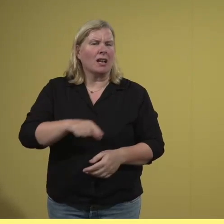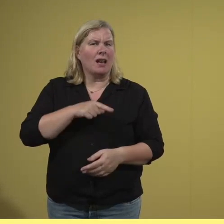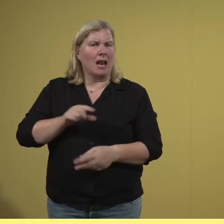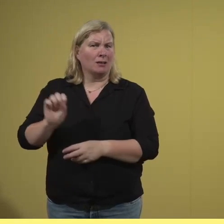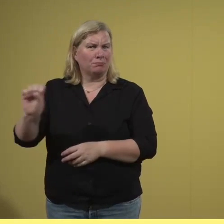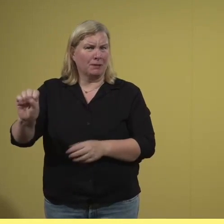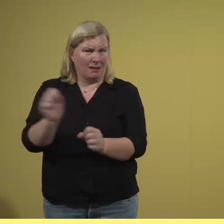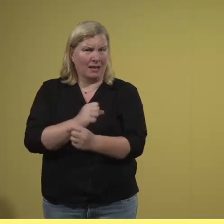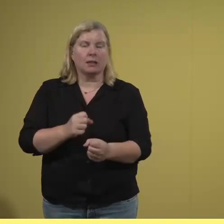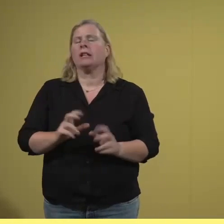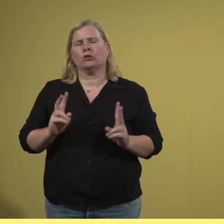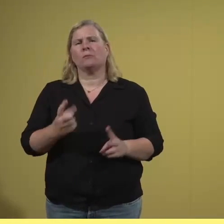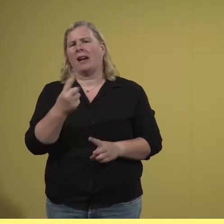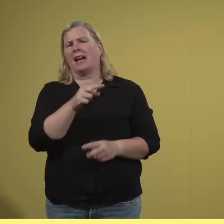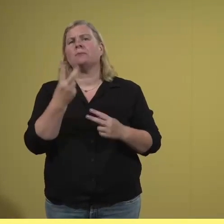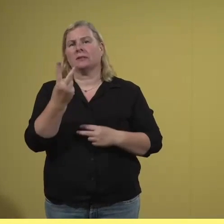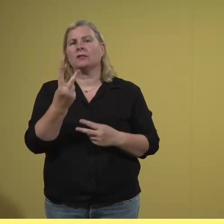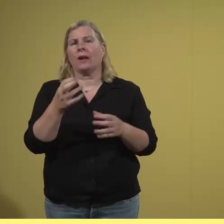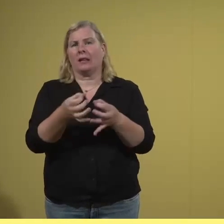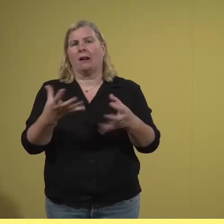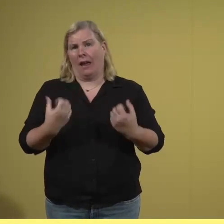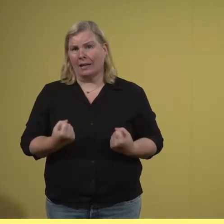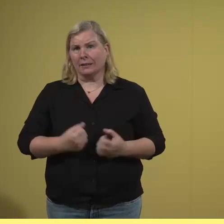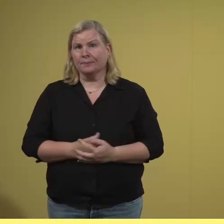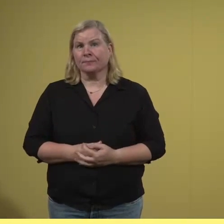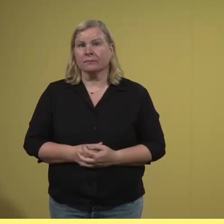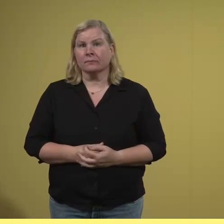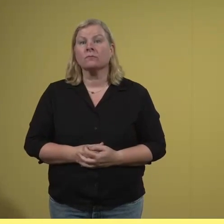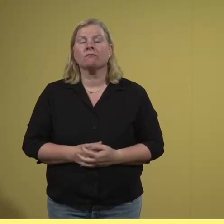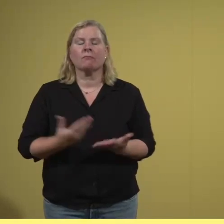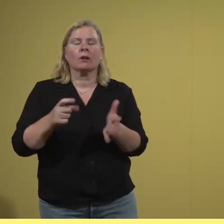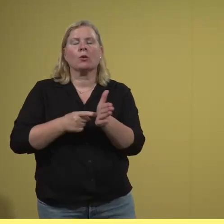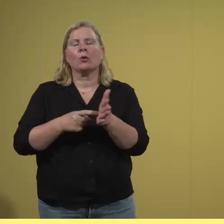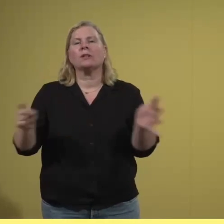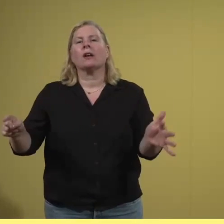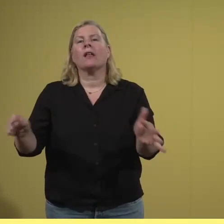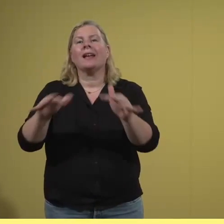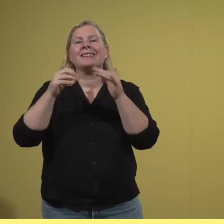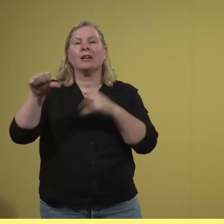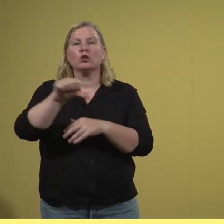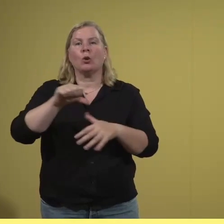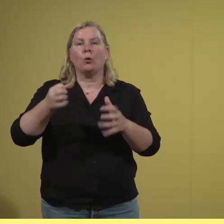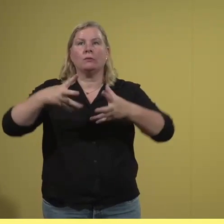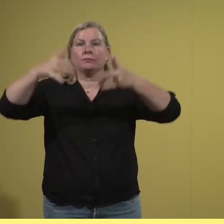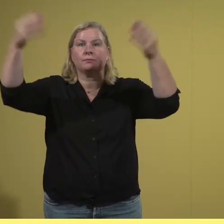Lang kann man das wahrscheinlich nicht aufheben. Das kannst du nicht lange aufheben. Also, ein, zwei Tage. Die ätherischen Öle verfliegen dann auch.